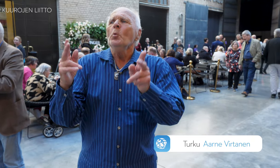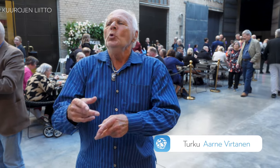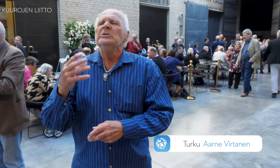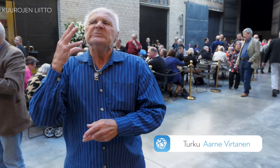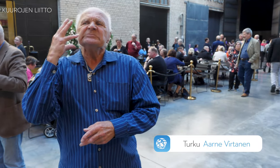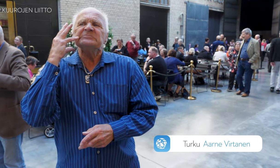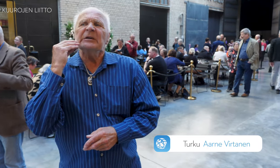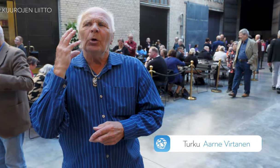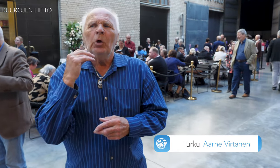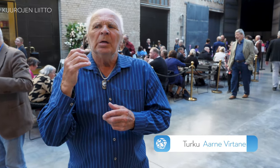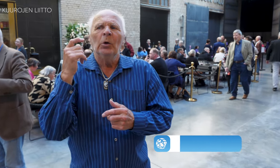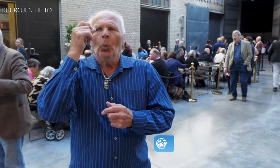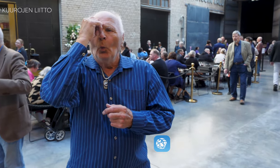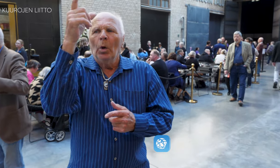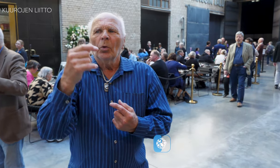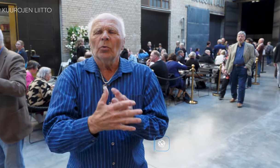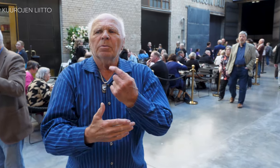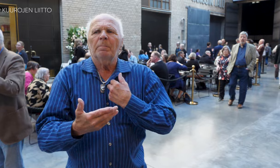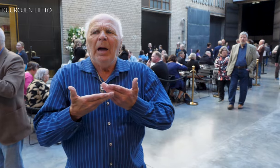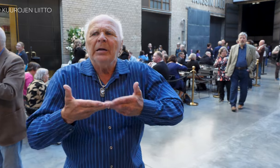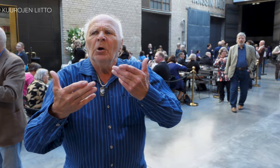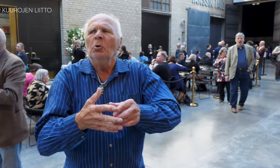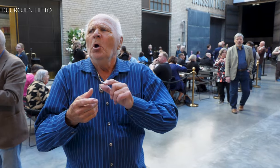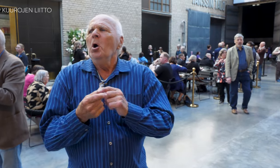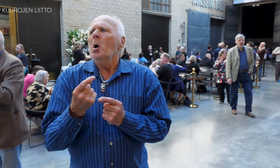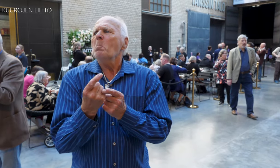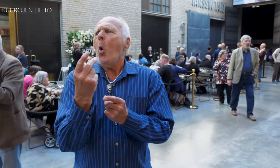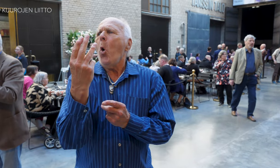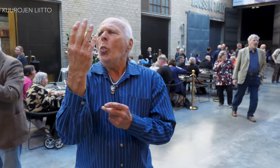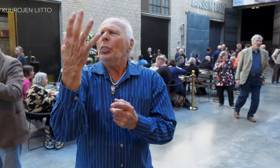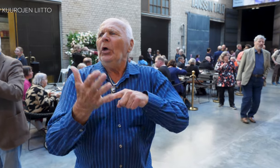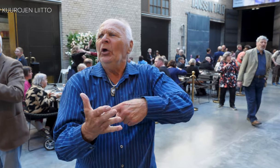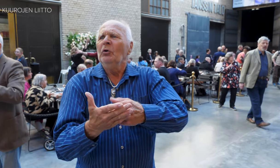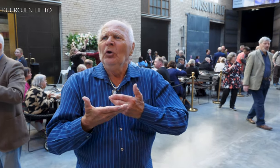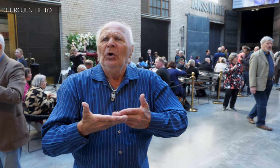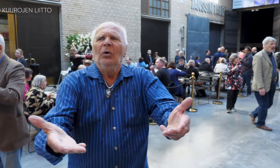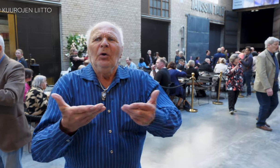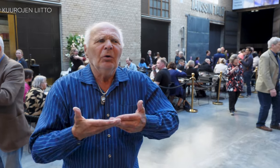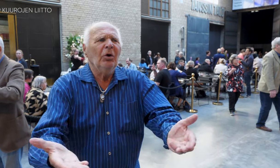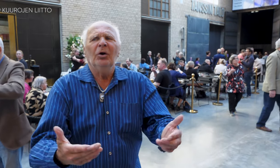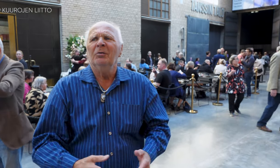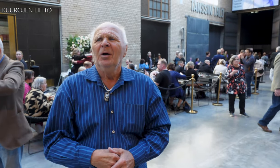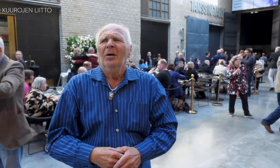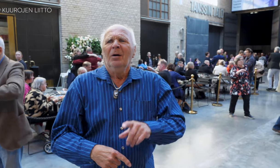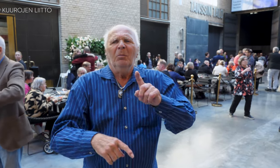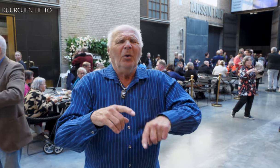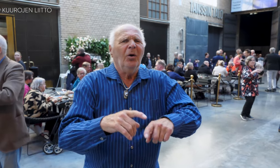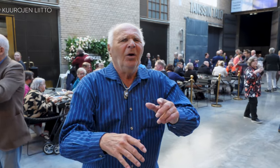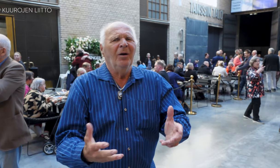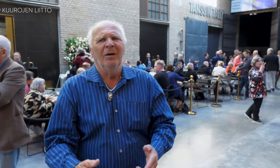Seniorien kulttuuritapahtumassa olen esiintynyt monesti ja vaikka missä.